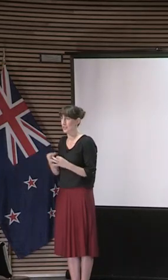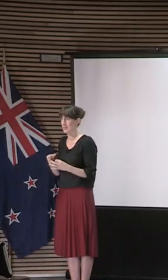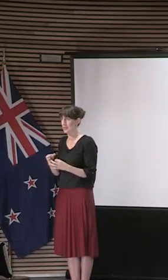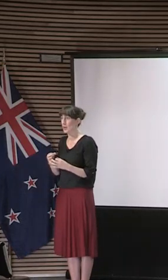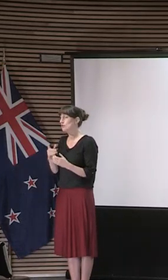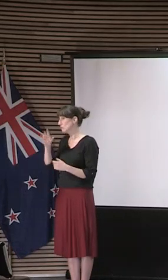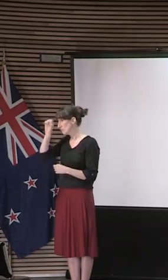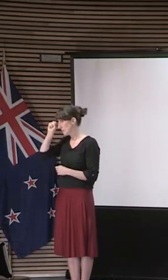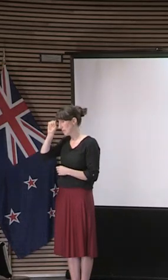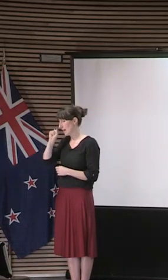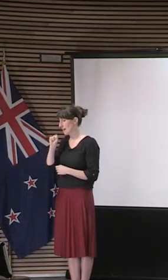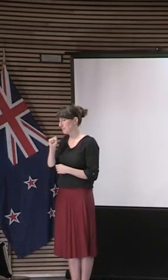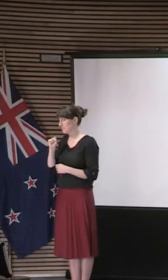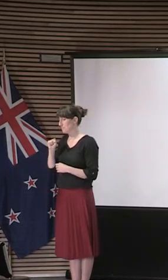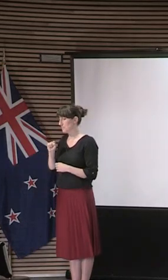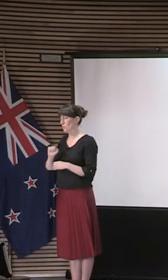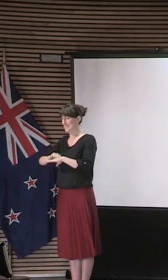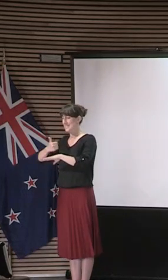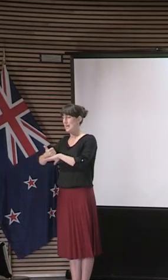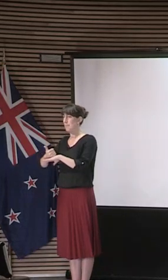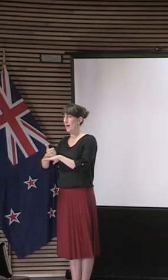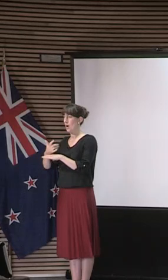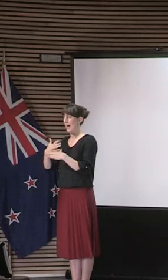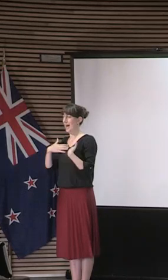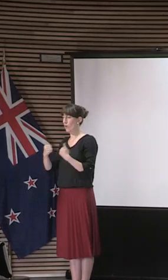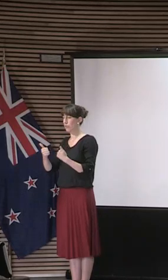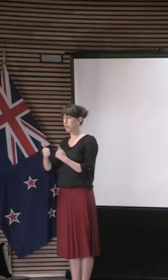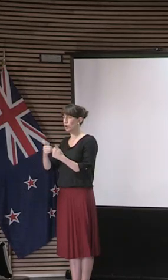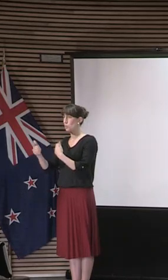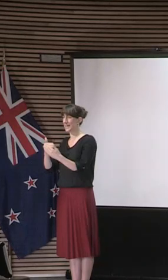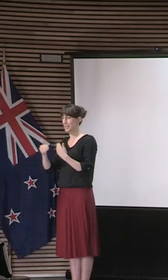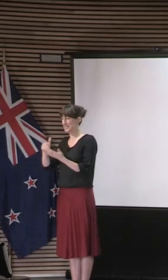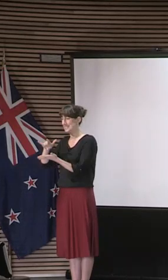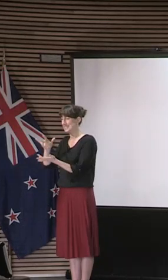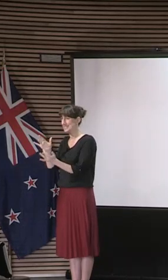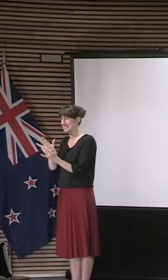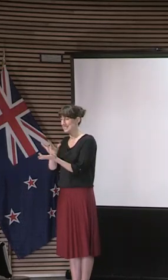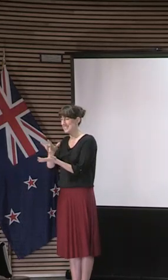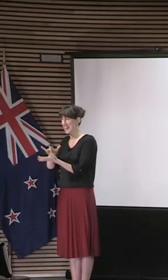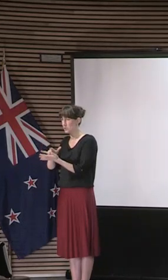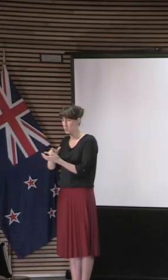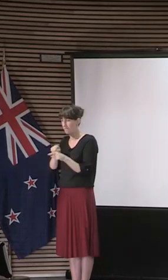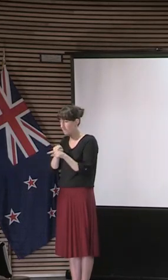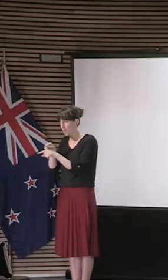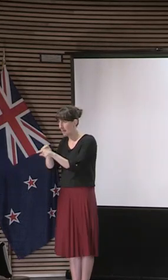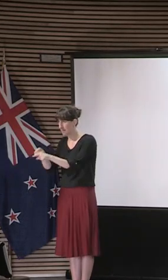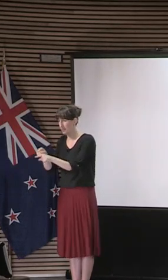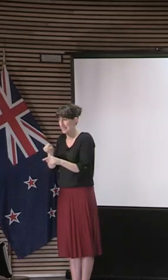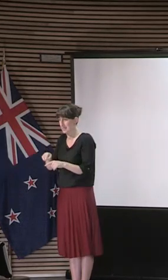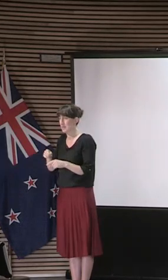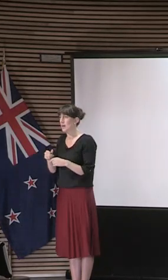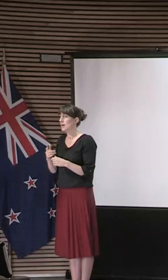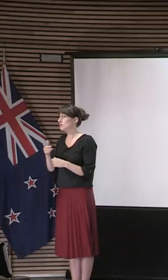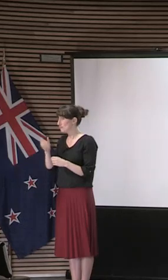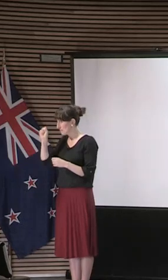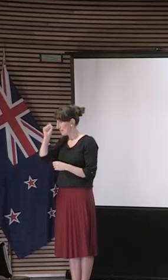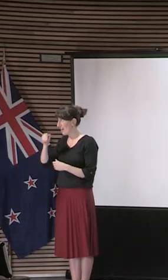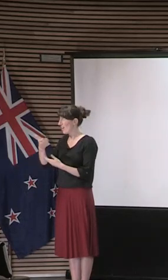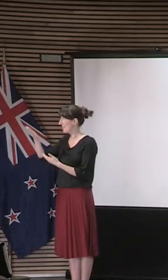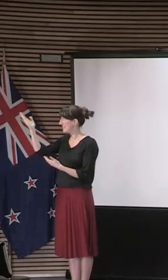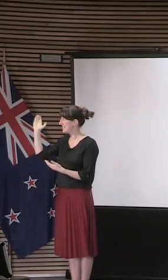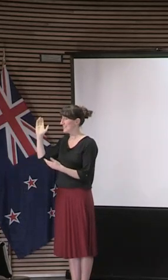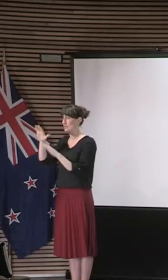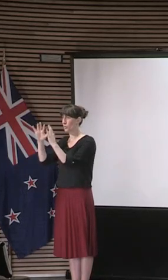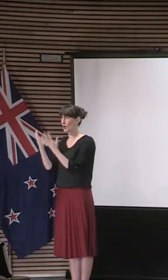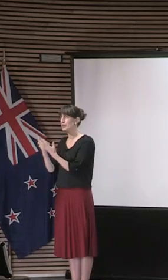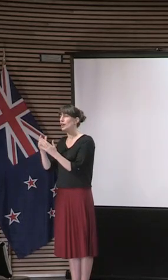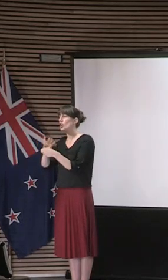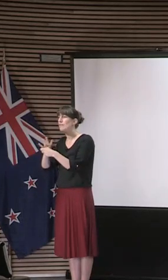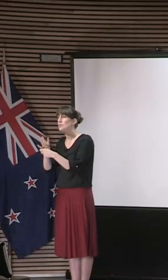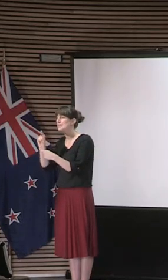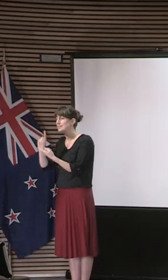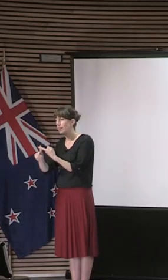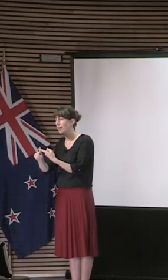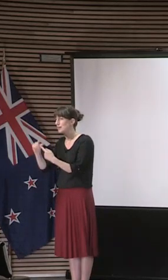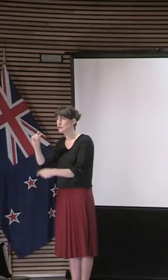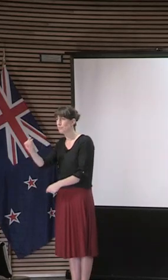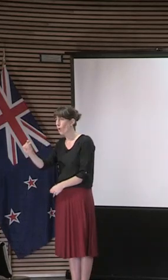i mua i era atu whenua, i runga